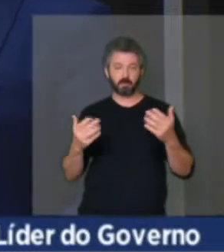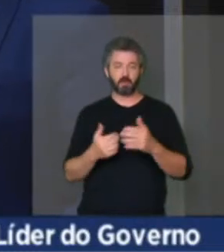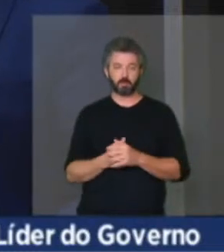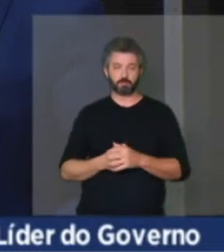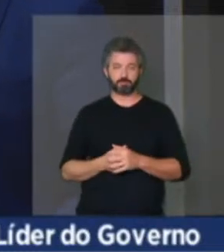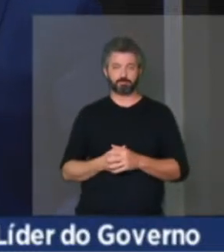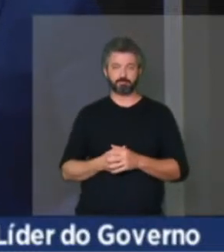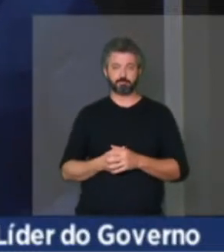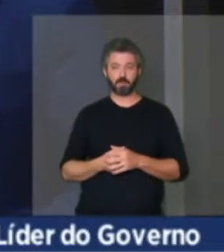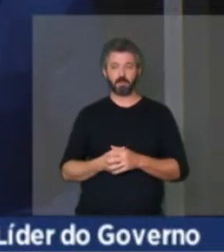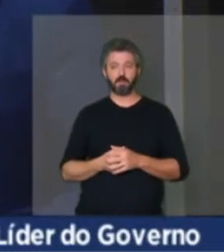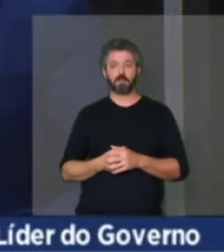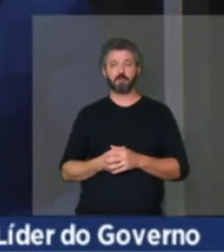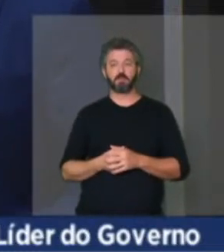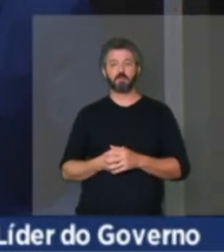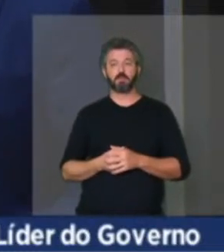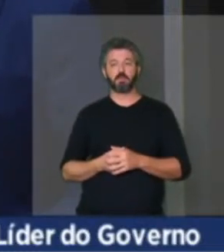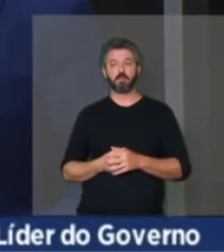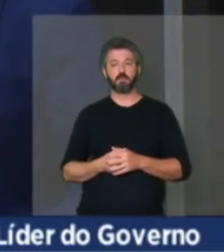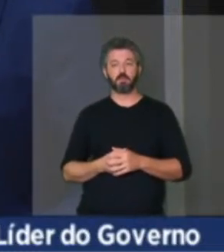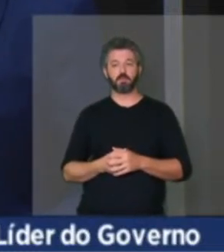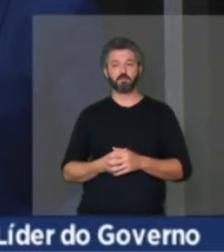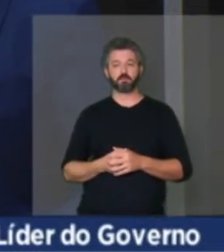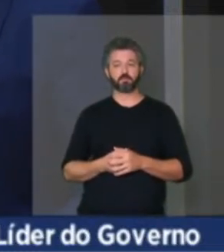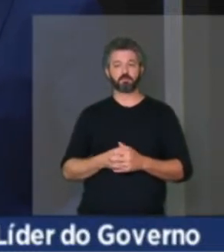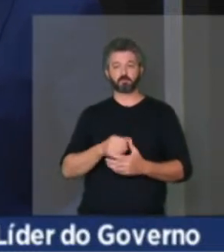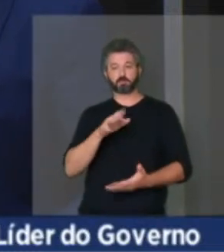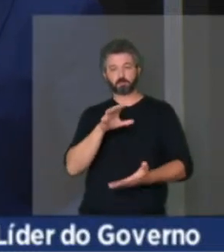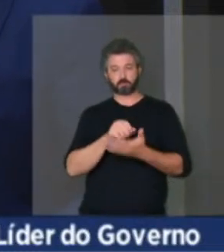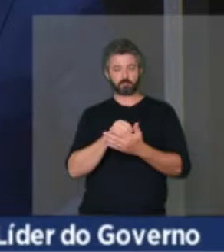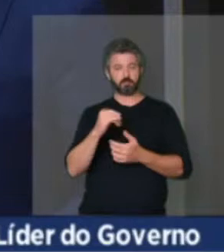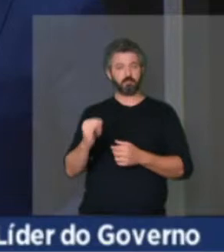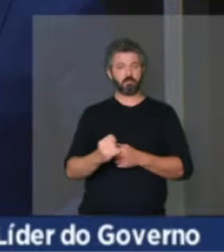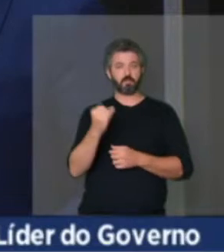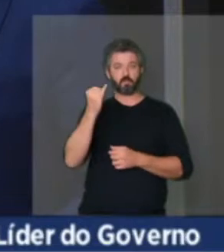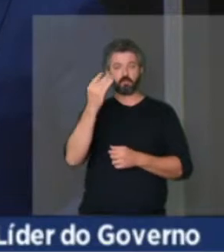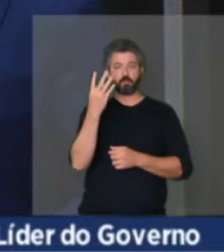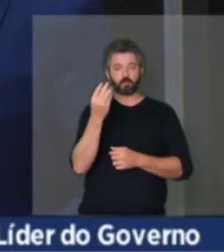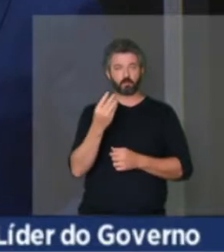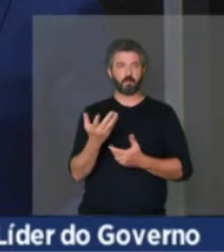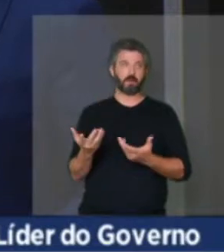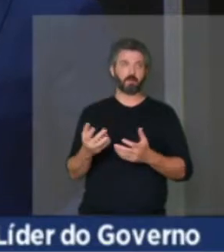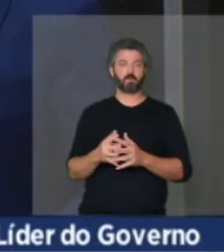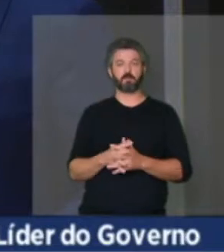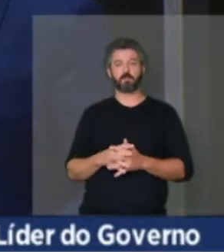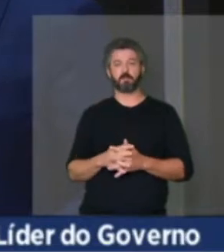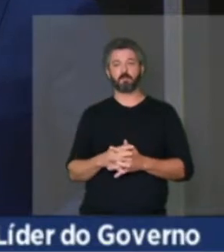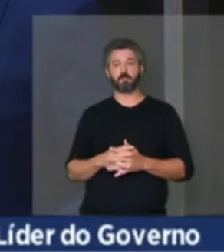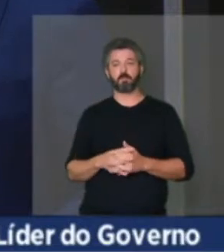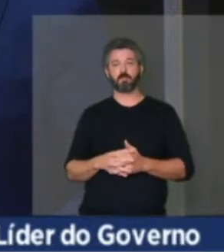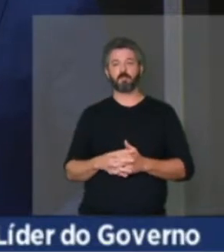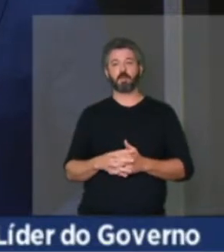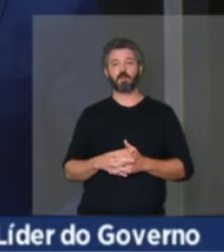NOSSO O NOSSO REGISTRO DESSA IMPORTANTE... DESSE IMPORTANTE DESEMPENHO DE ATLETAS BRASILEIROS E A ESPERANÇA DE QUE VAMOS A CADA OLIMPÍADA